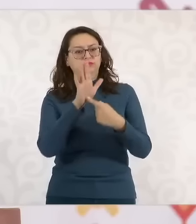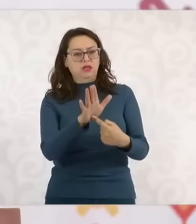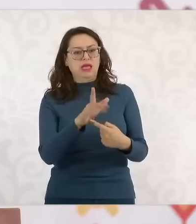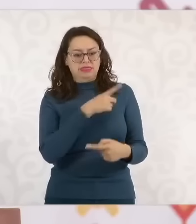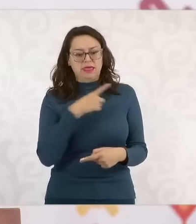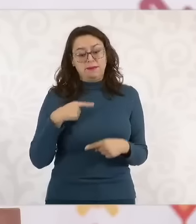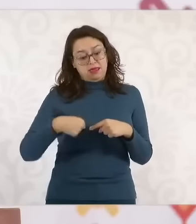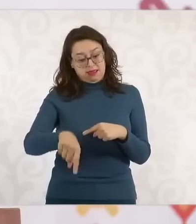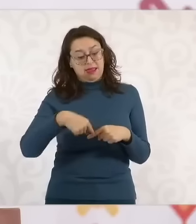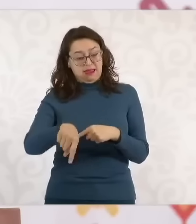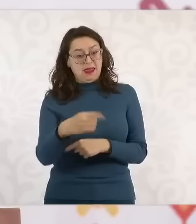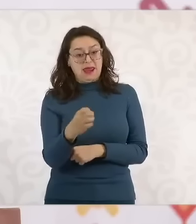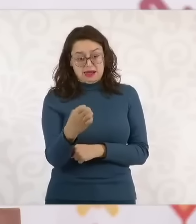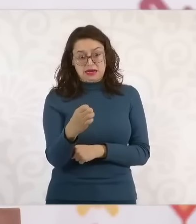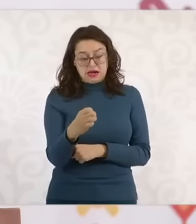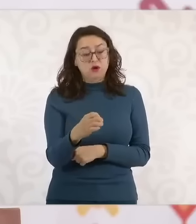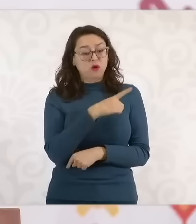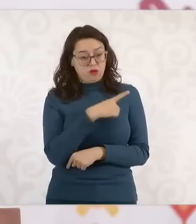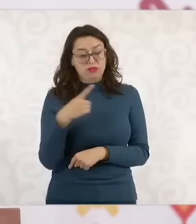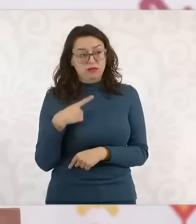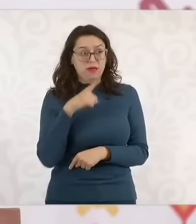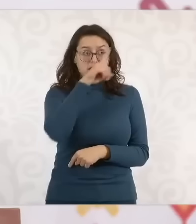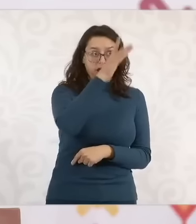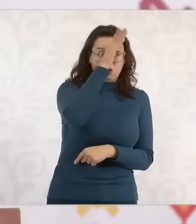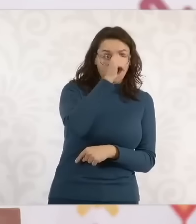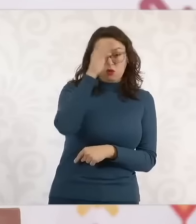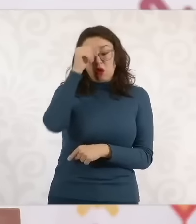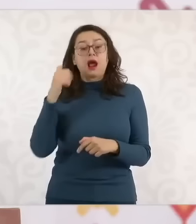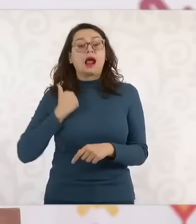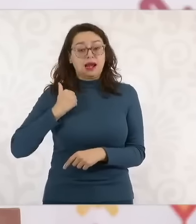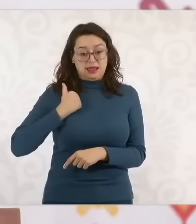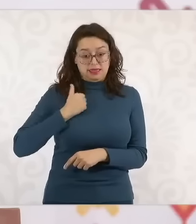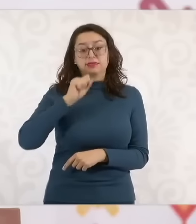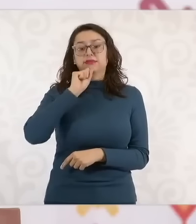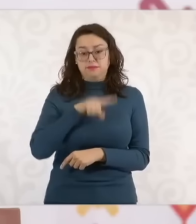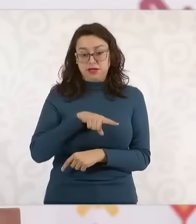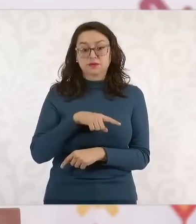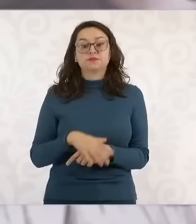de enero. Fue lo que acordamos ambas partes y Canadá también. Estamos en tiempo y forma.